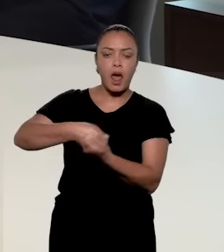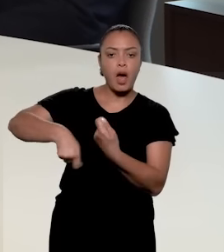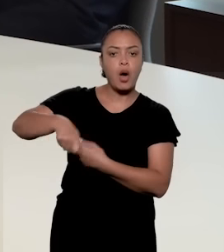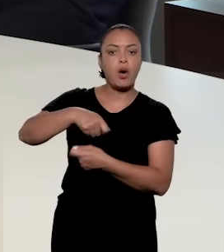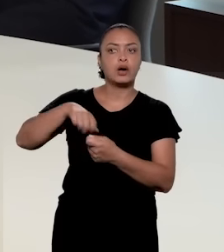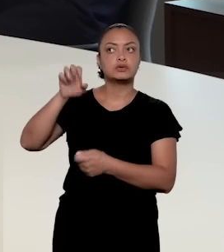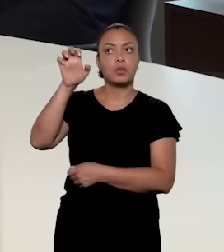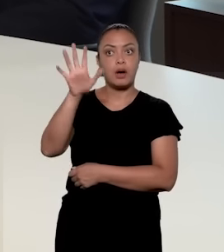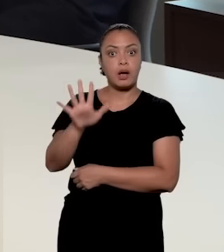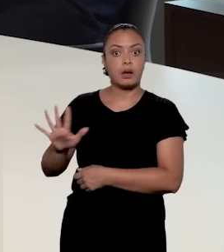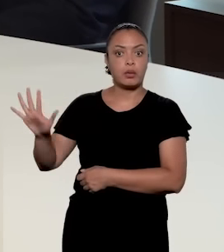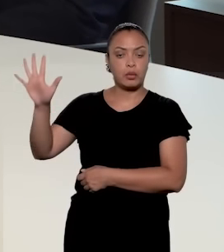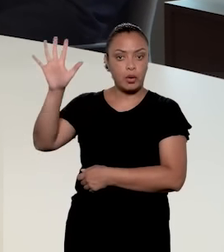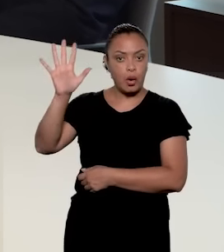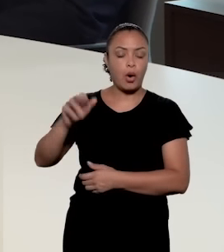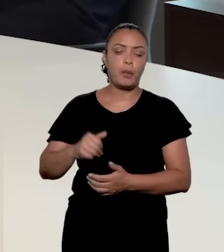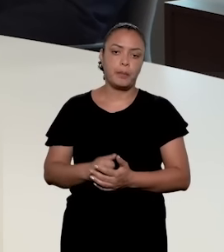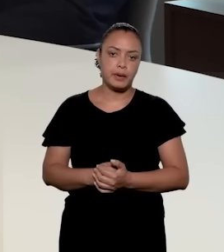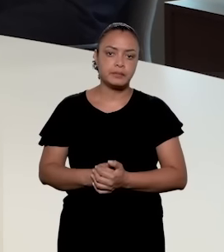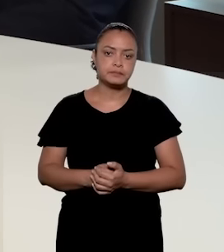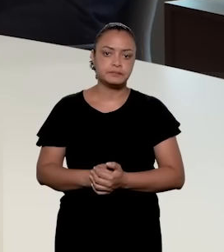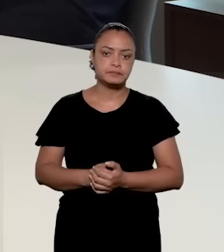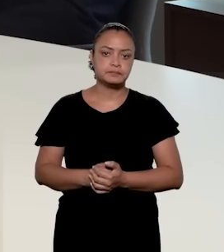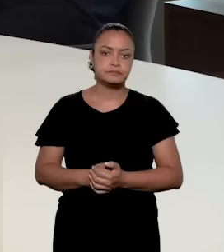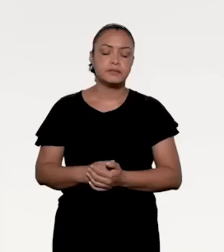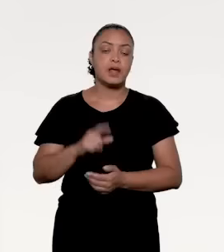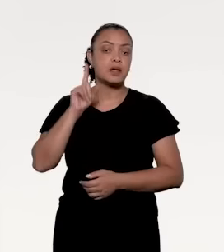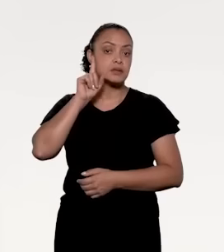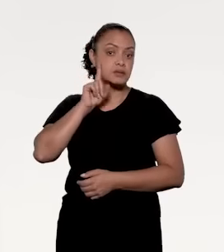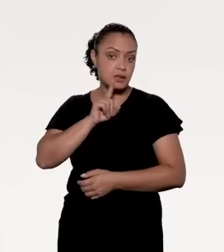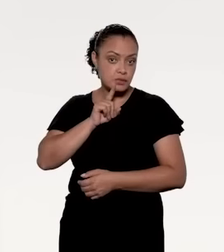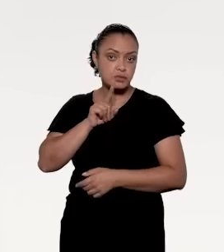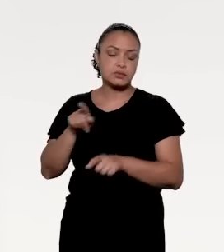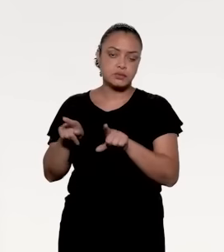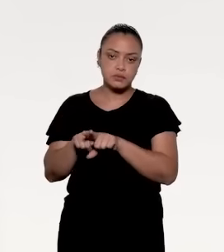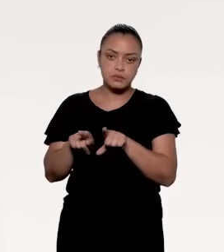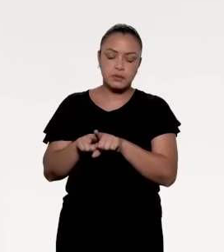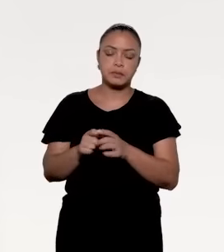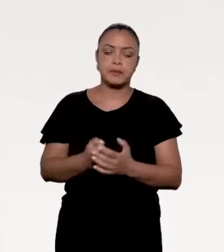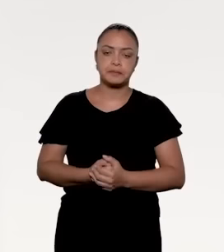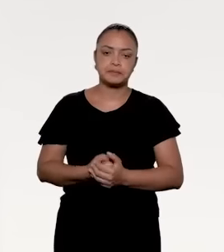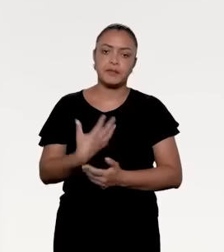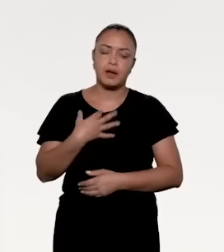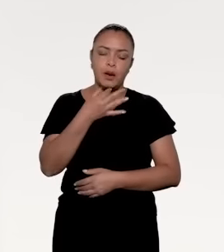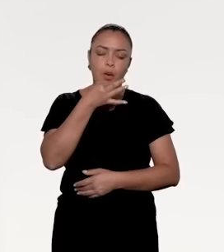tem relações muito importantes com a Europa, a Comunidade Europeia e Estados Unidos. Então,